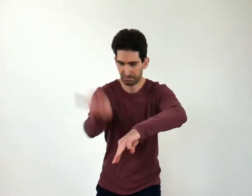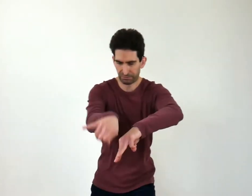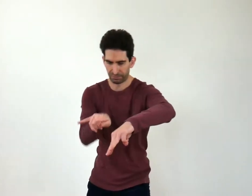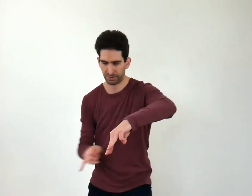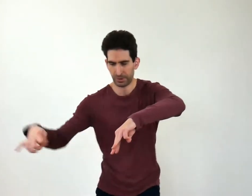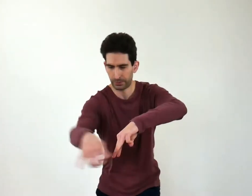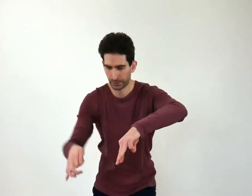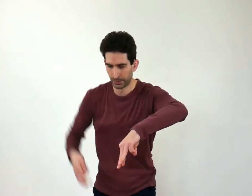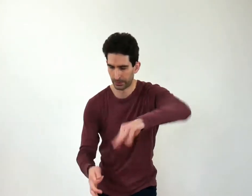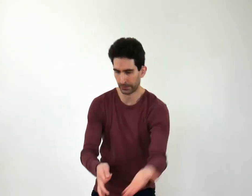*Coupe le poulet*